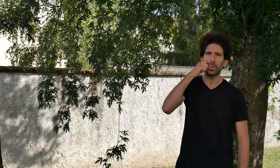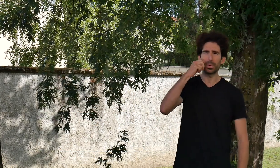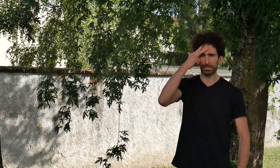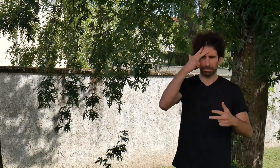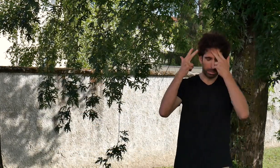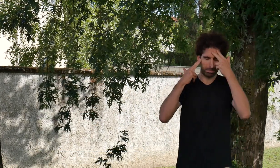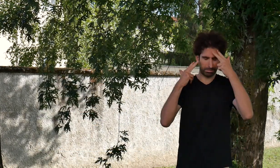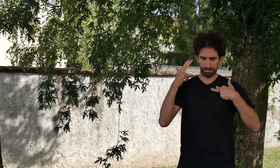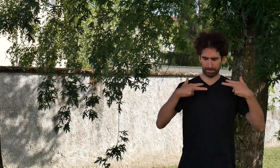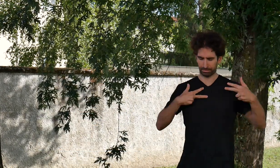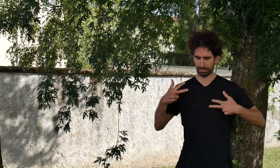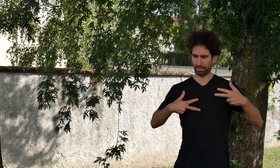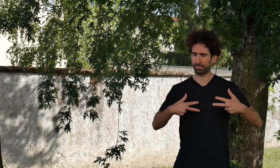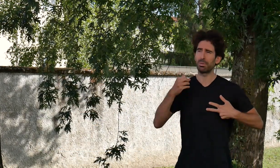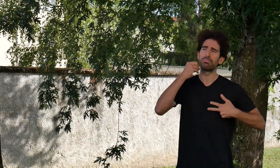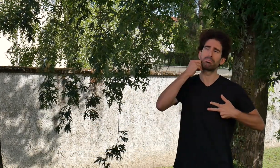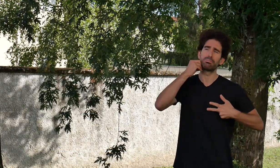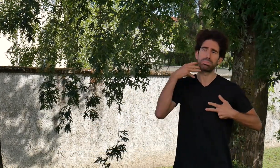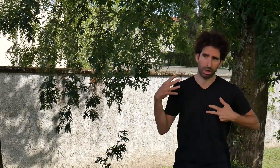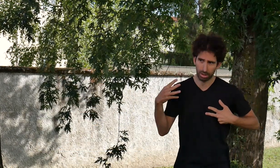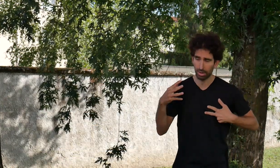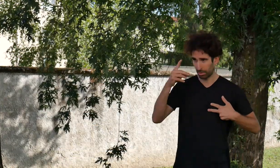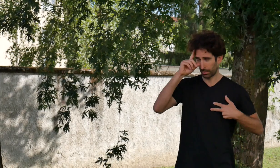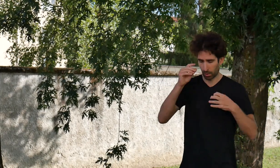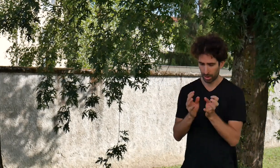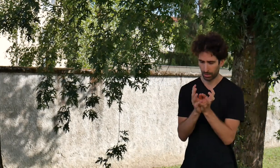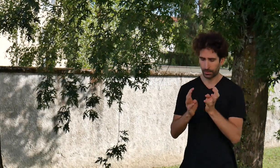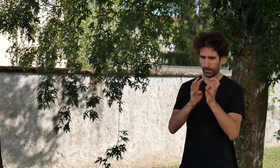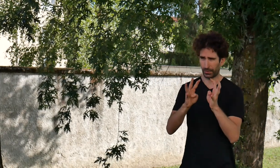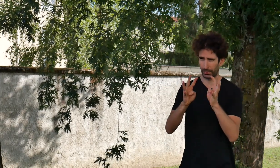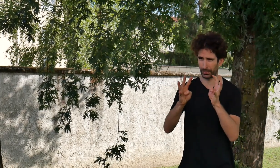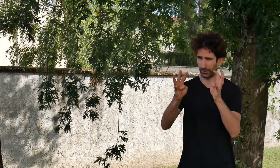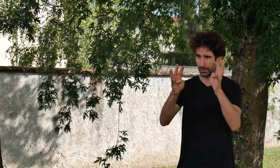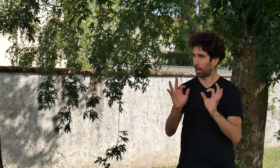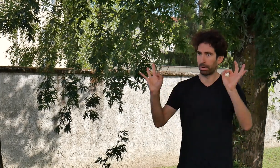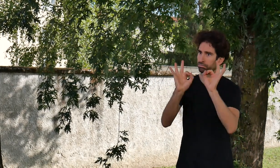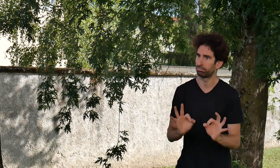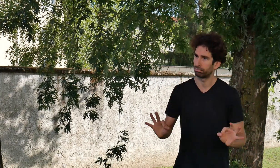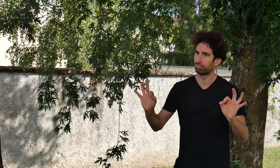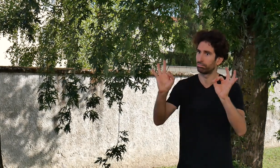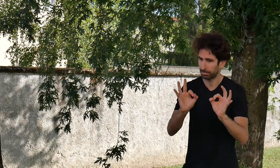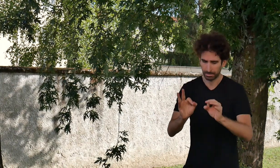La peau est tâchetée de zones blanches car il n'y a pas mélanocyte dans ces zones.